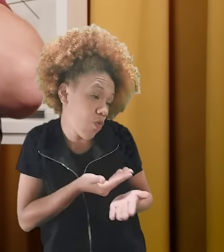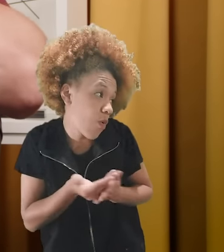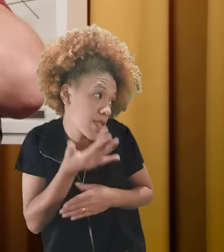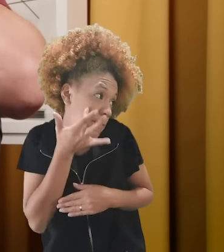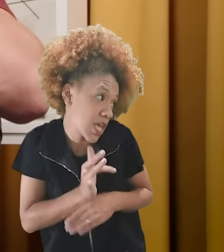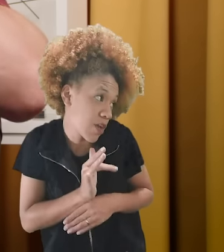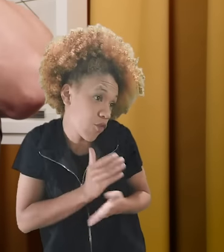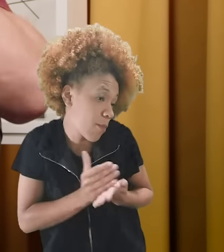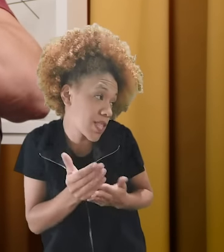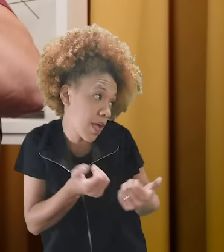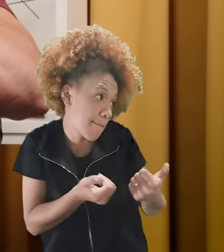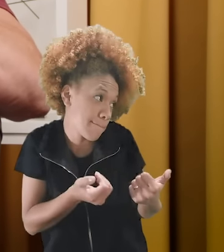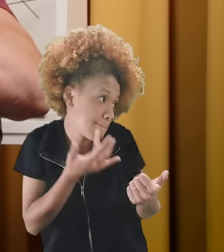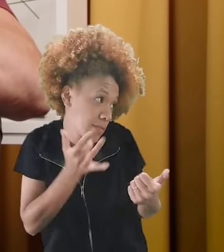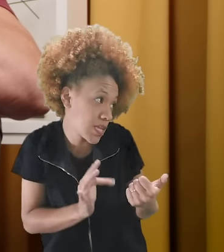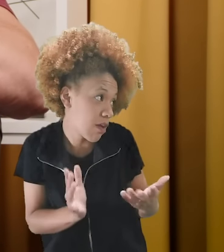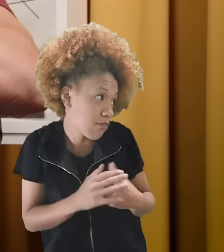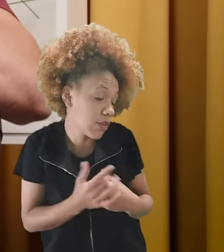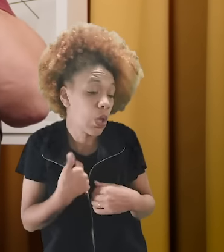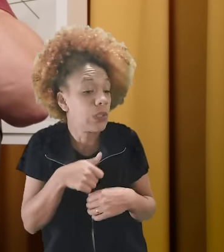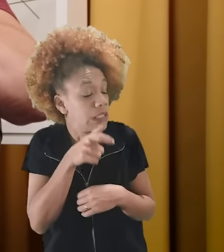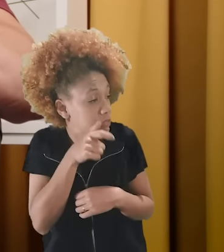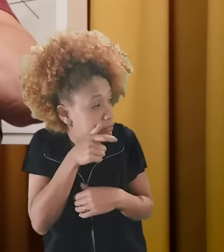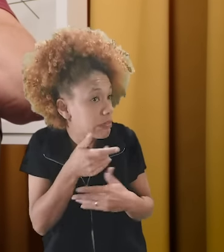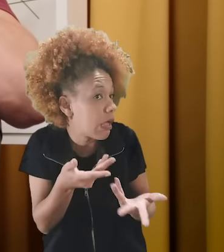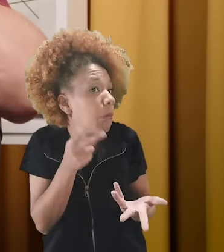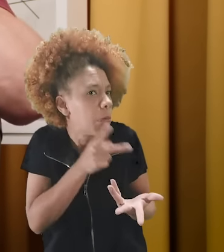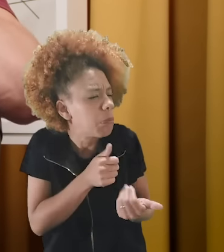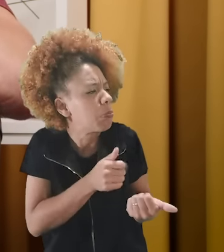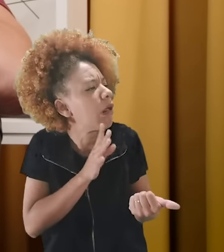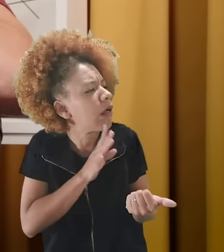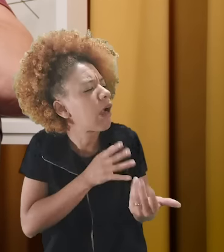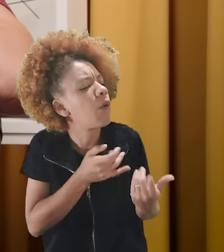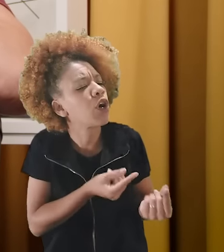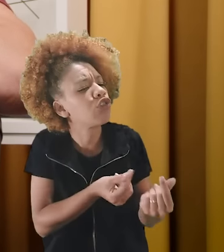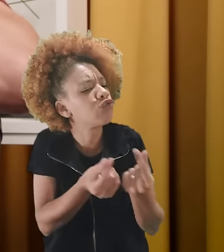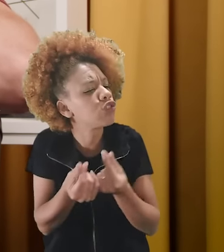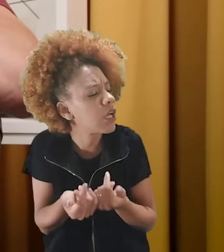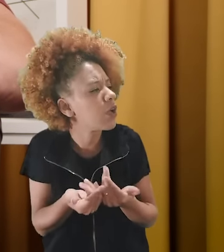Amanhã vou começar amanhã a jogar Tô interessado [ __ ] achei legal eu quero ganhar dinheiro pô tô